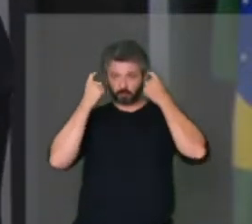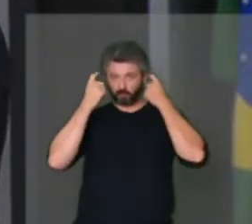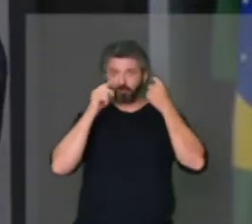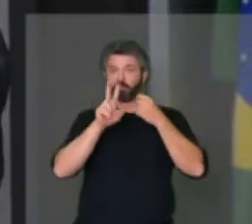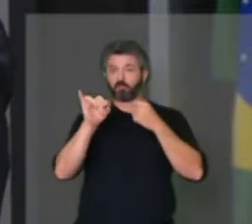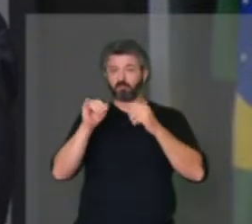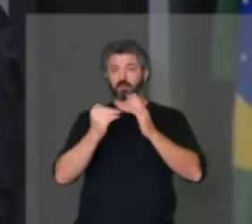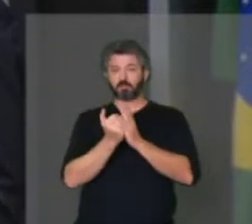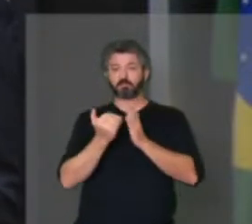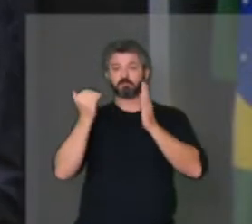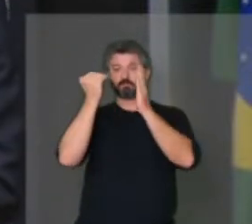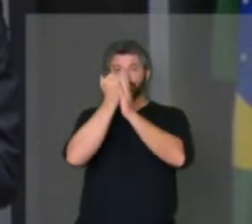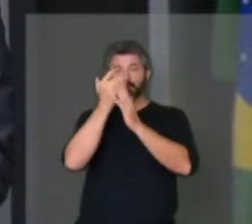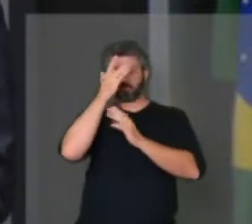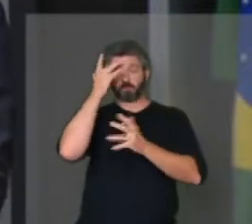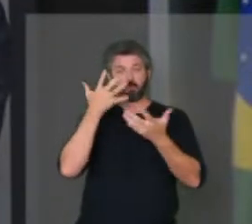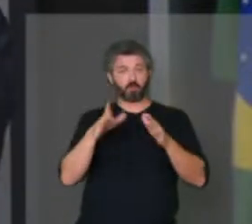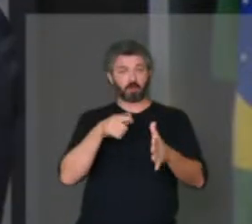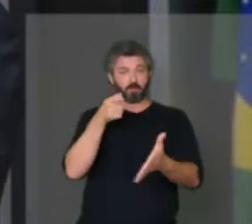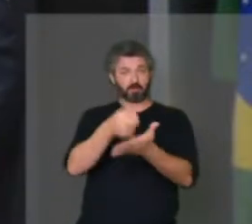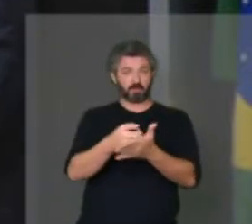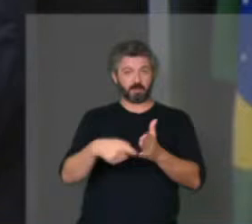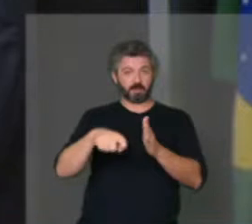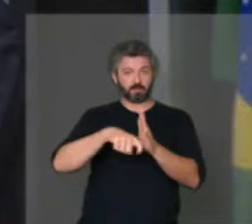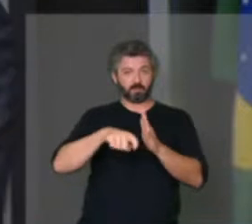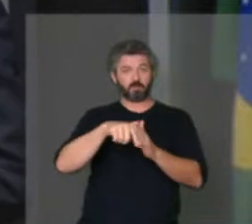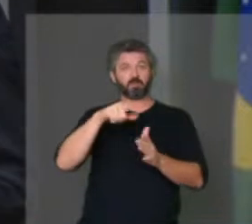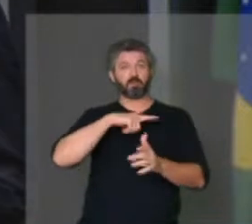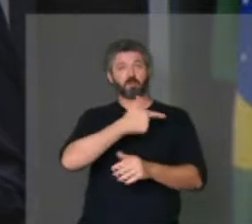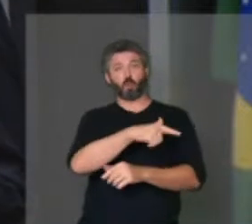TRAZER UMA SÉRIE DE OUTROS PROBLEMAS QUE NÃO ESTAVAM ANTES PREVISTOS NO SISTEMA TRIBUTÁRIO. OU SEJA, NÓS